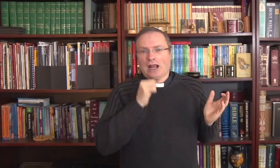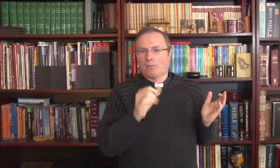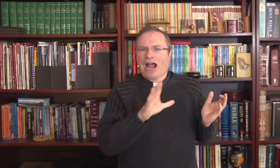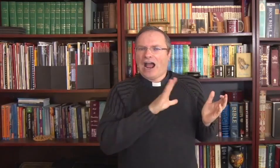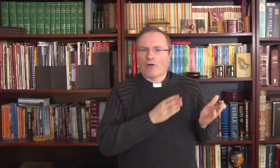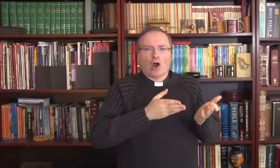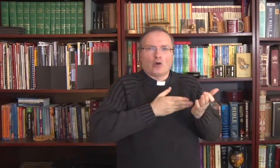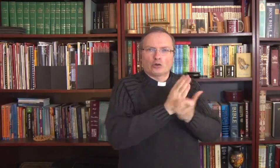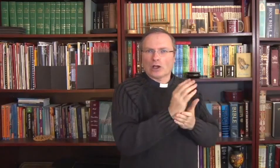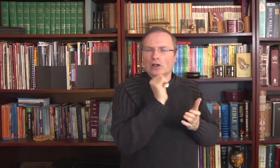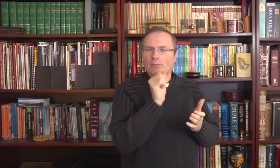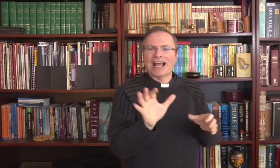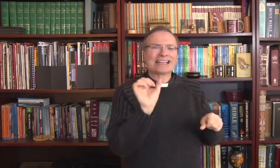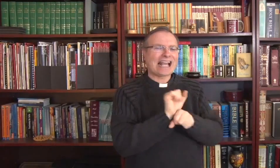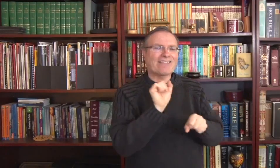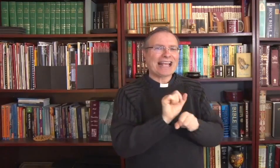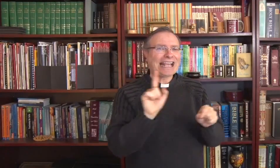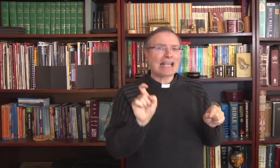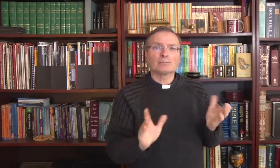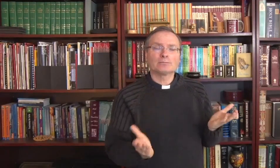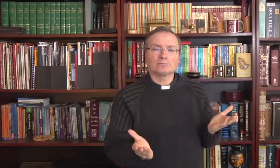à ne pas avoir le droit de ne pas travailler?